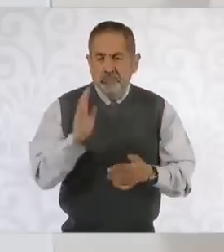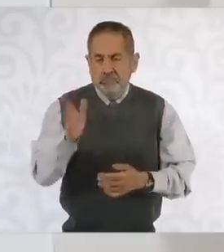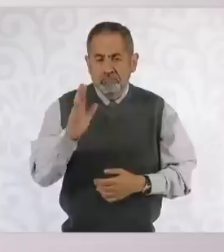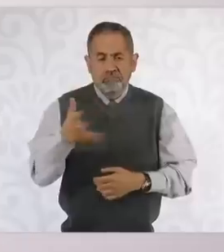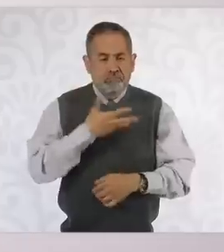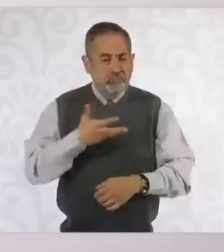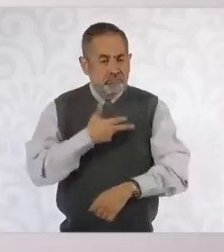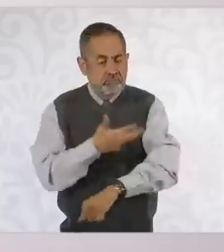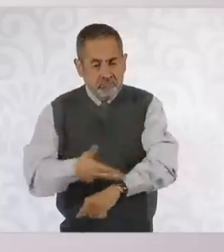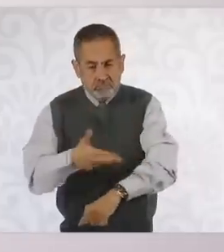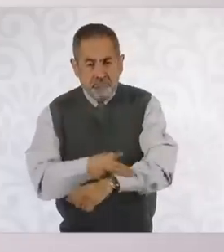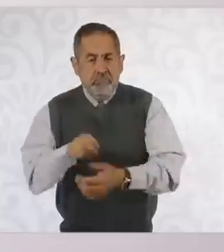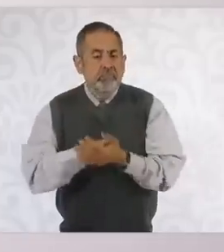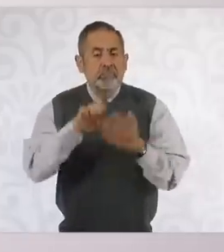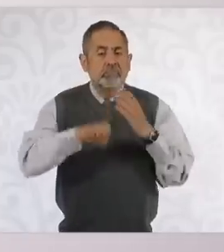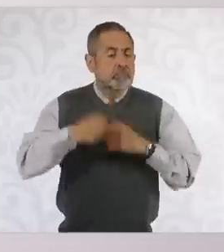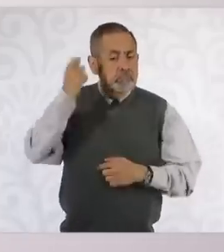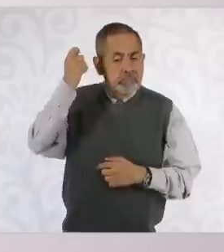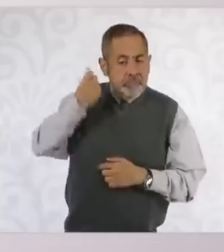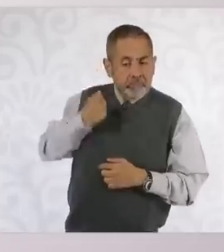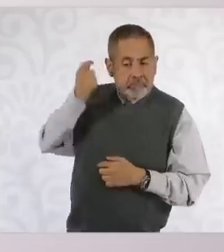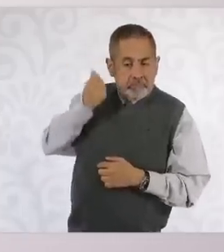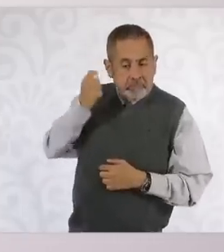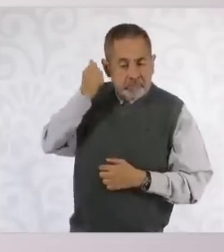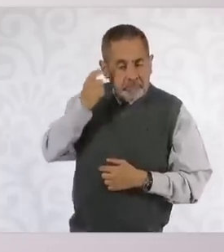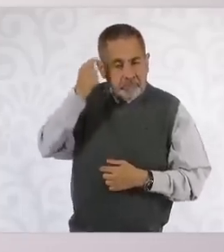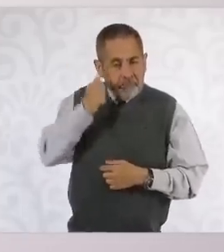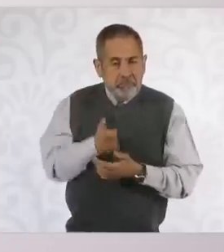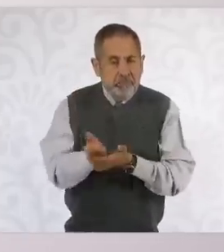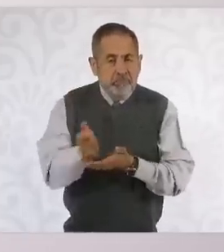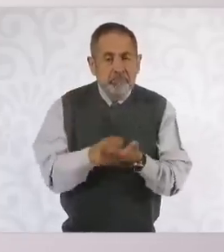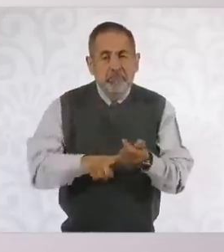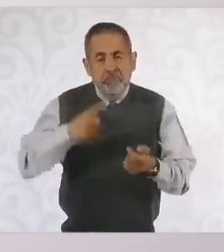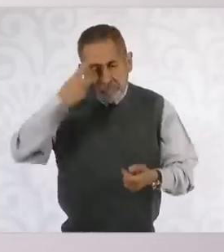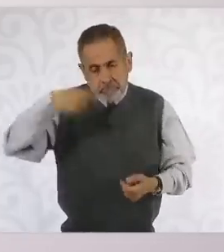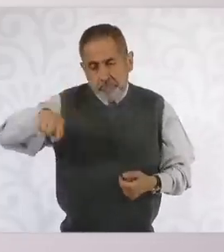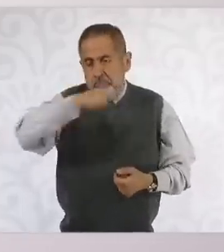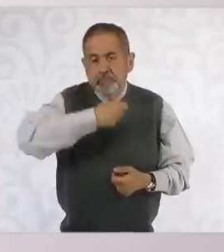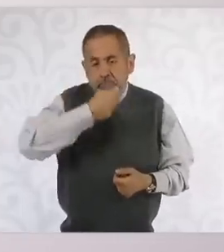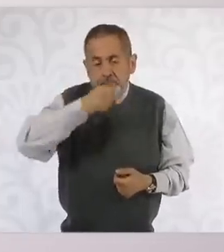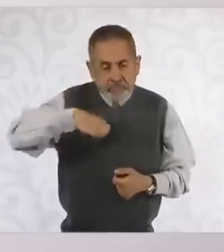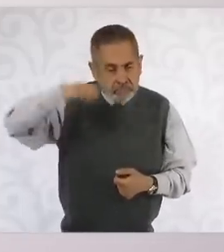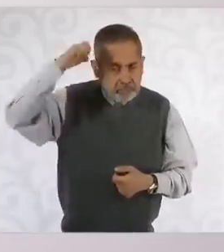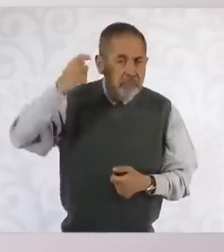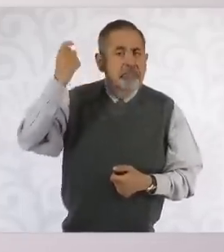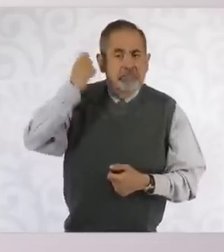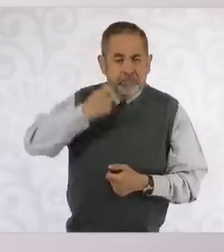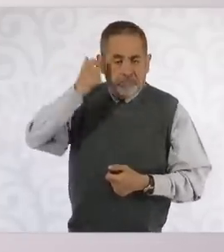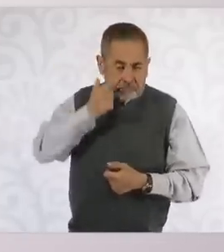la propia pensión universal adulto mayor tiene que ver con eso y hay otras acciones Entonces